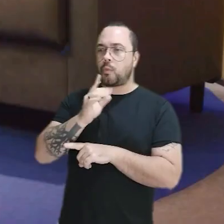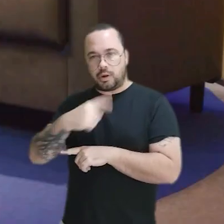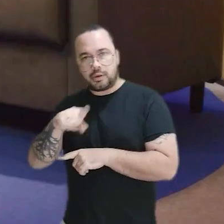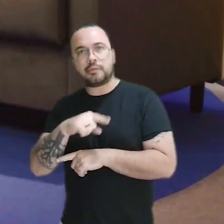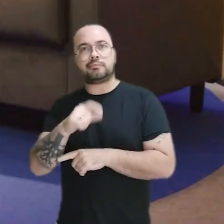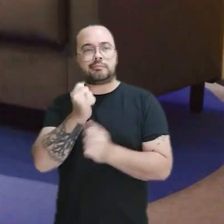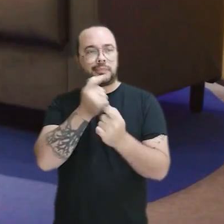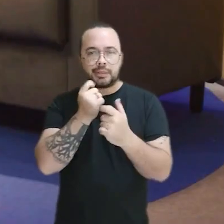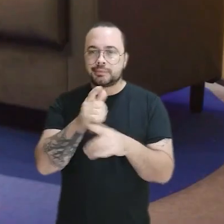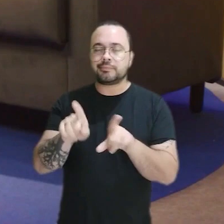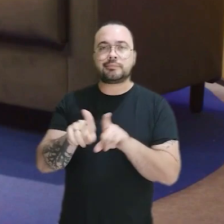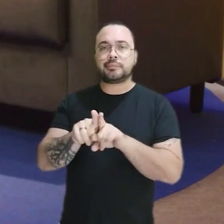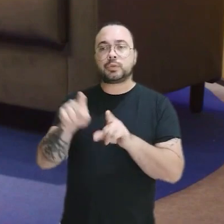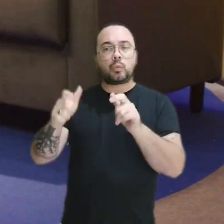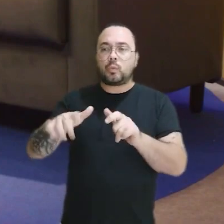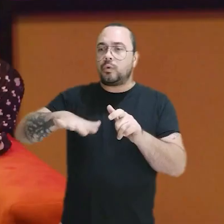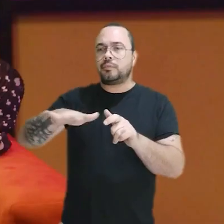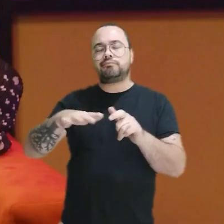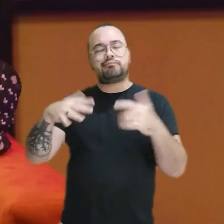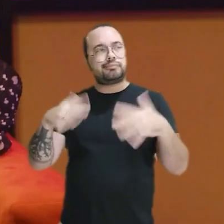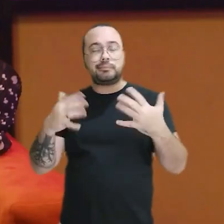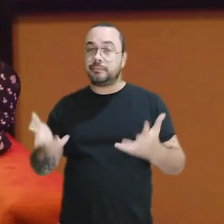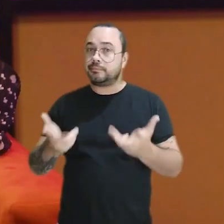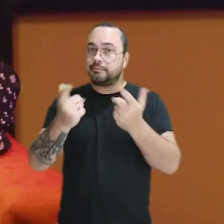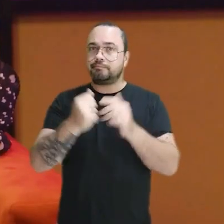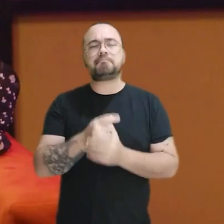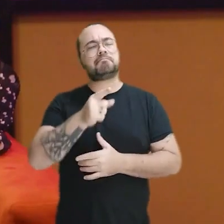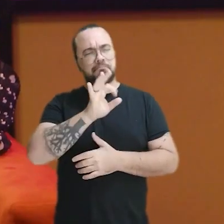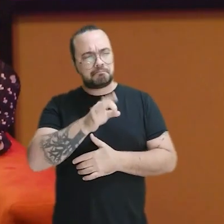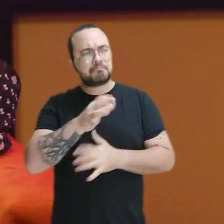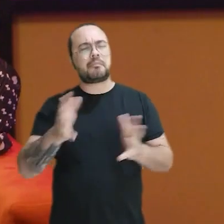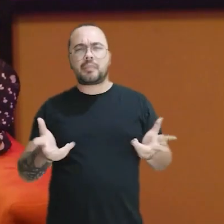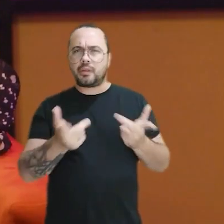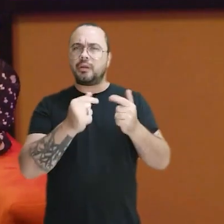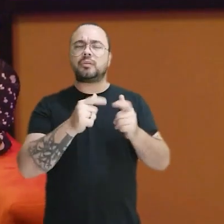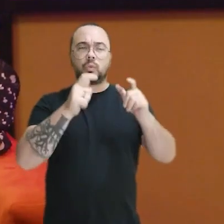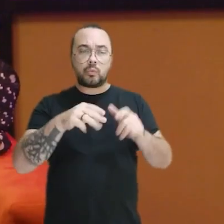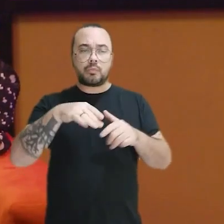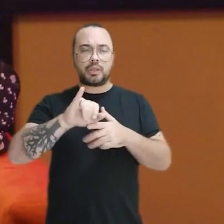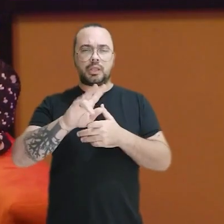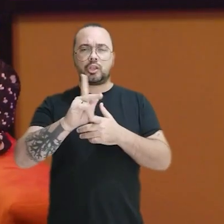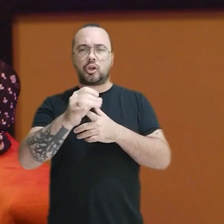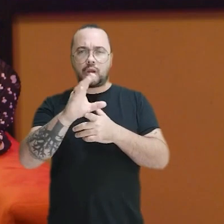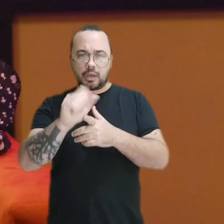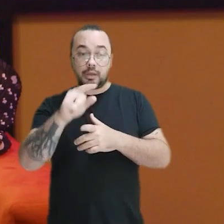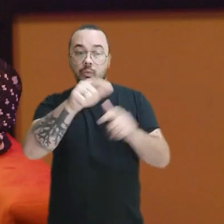O Minhoca é uma brisa, é uma viagem. É uma brisa que deu muito certo, porque eu vejo, hoje, o Minhoca como um lugar onde a gente consegue experimentar